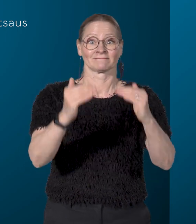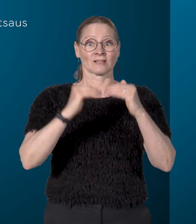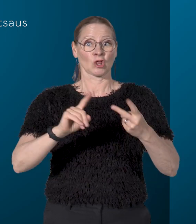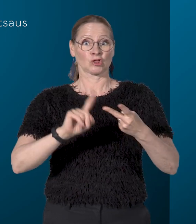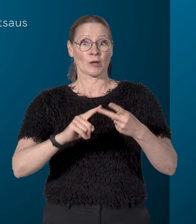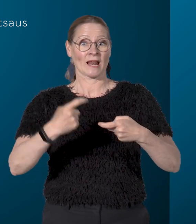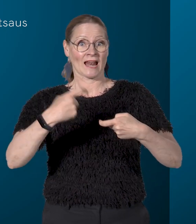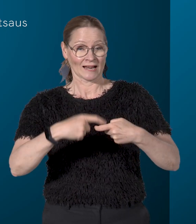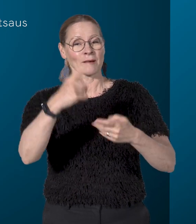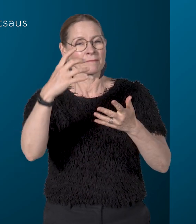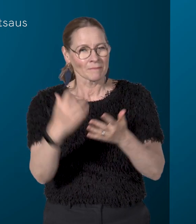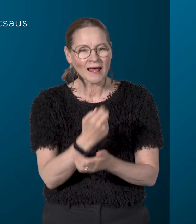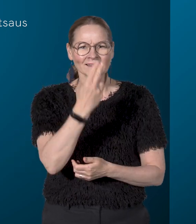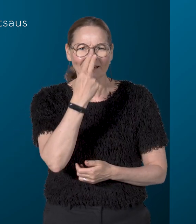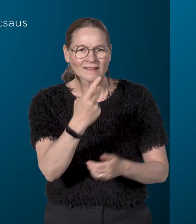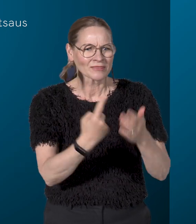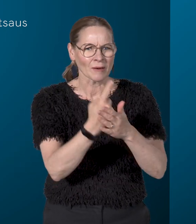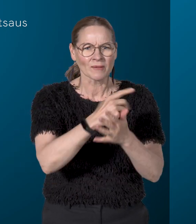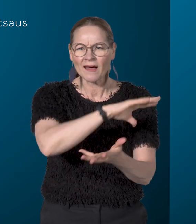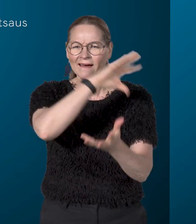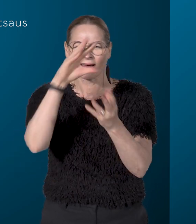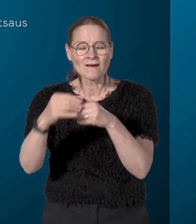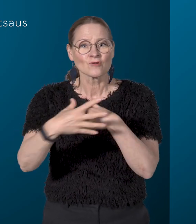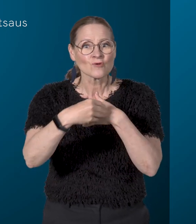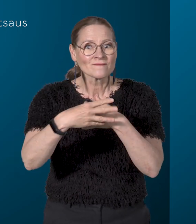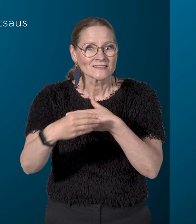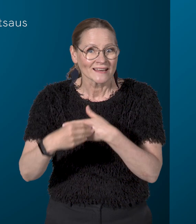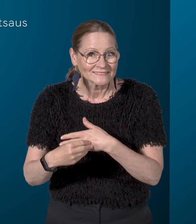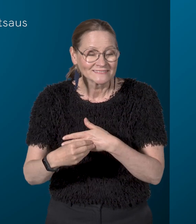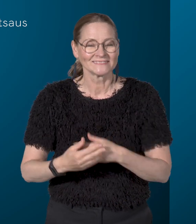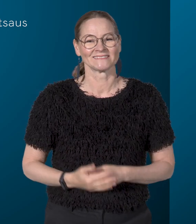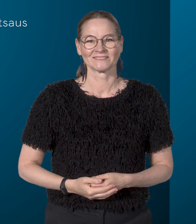Toisen linkin kautta pääset puolestaan tapahtuman kuvagalleriaan.